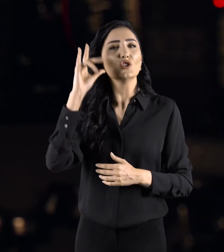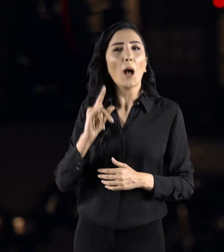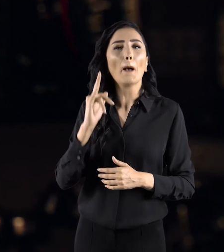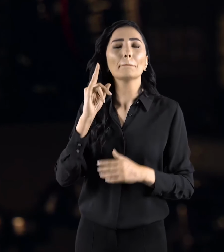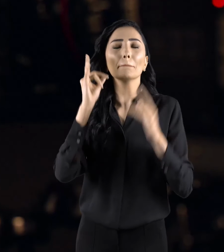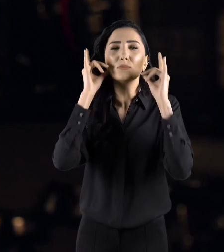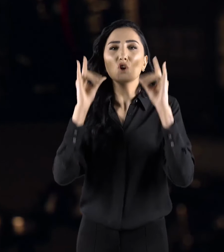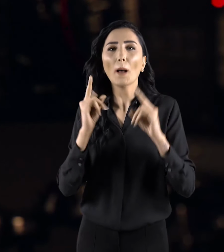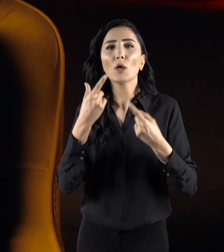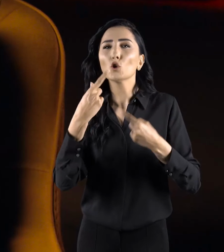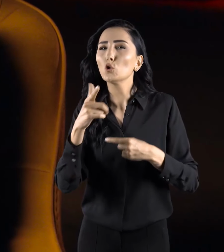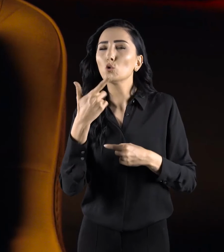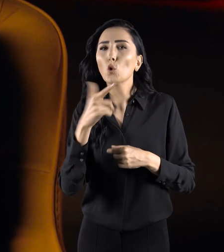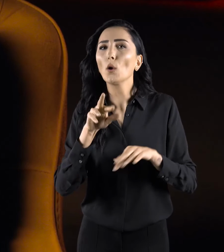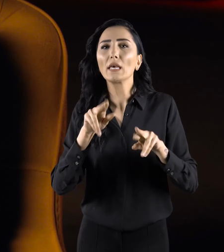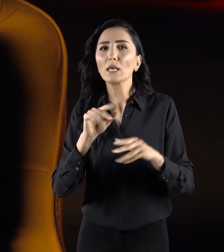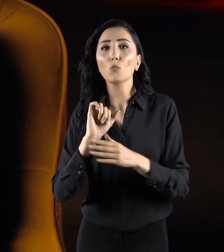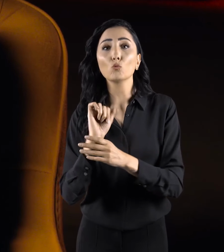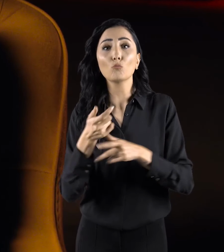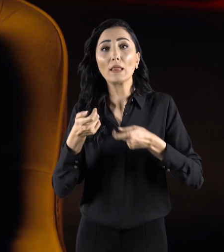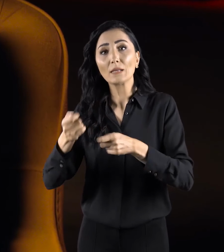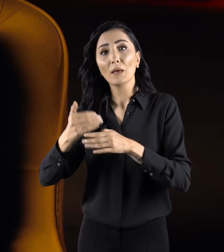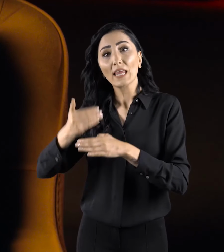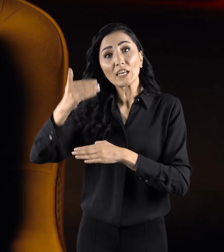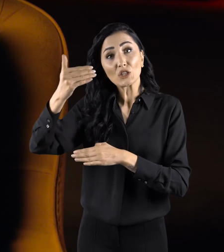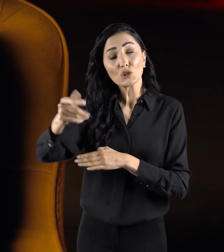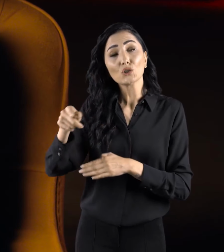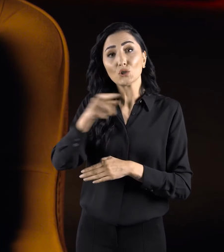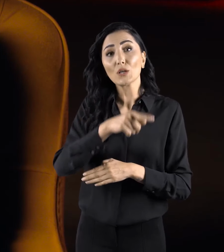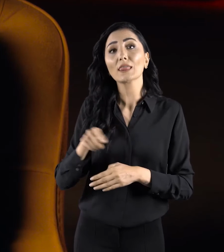cami köy gibi alanlarda, belki uzman eğitmenlerin dışında kanaat